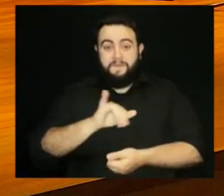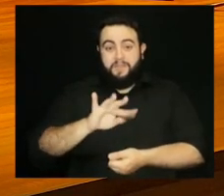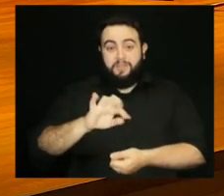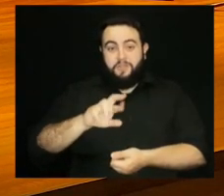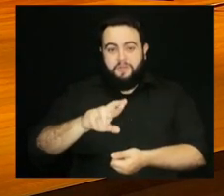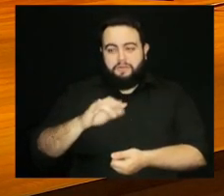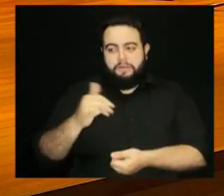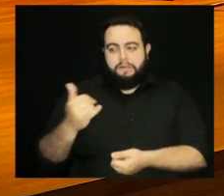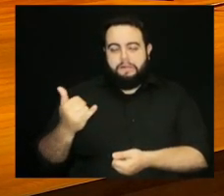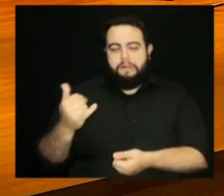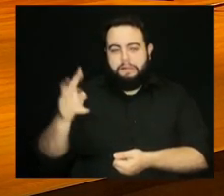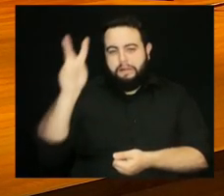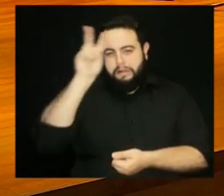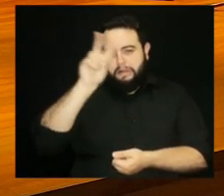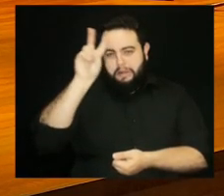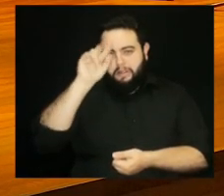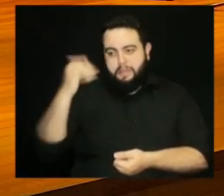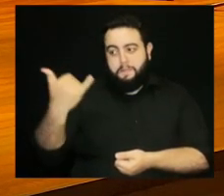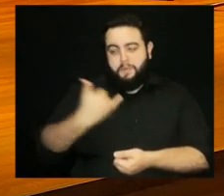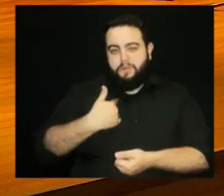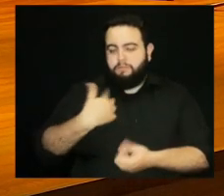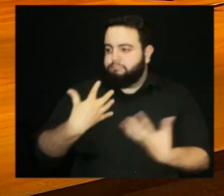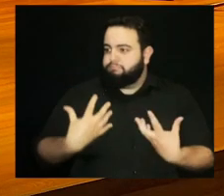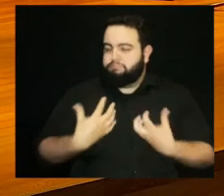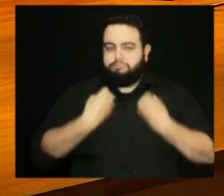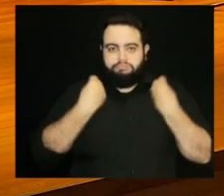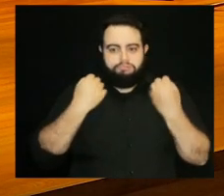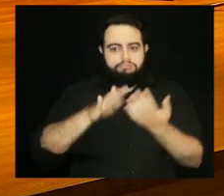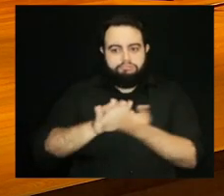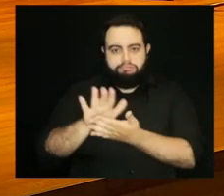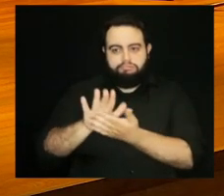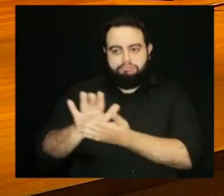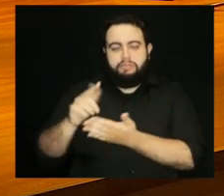espantado quando a gente lançou o livro da Elis e o livro vendia bem, ele disse tá mas não